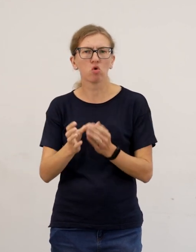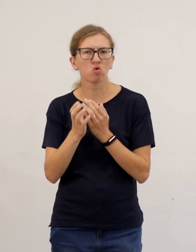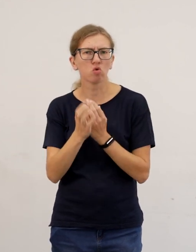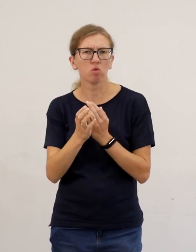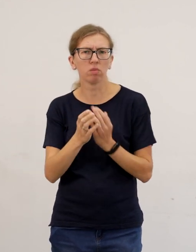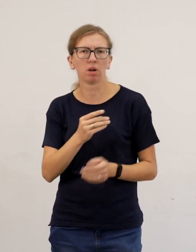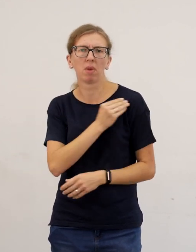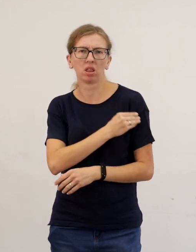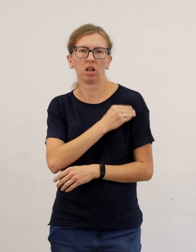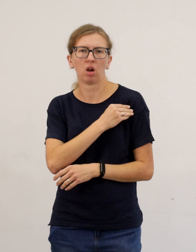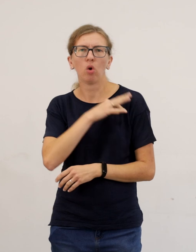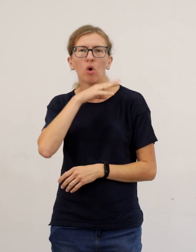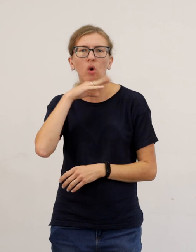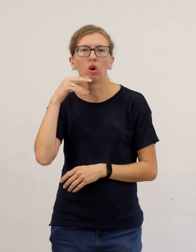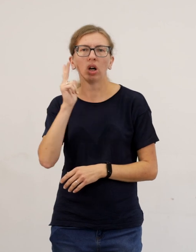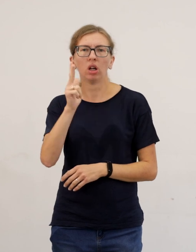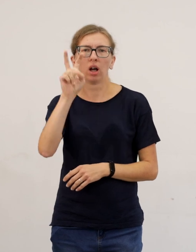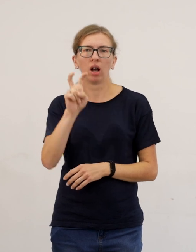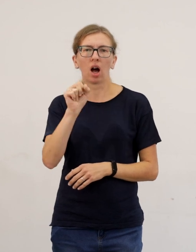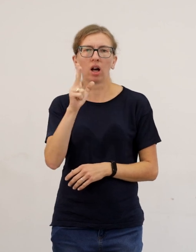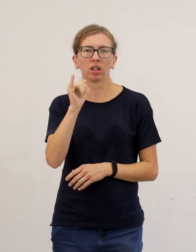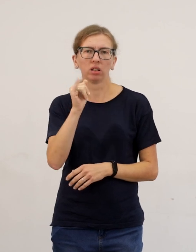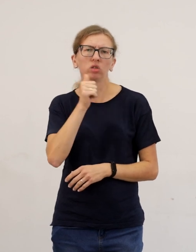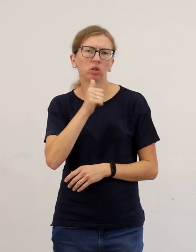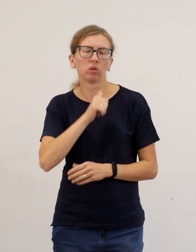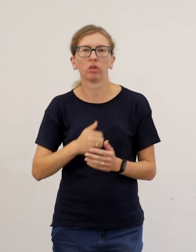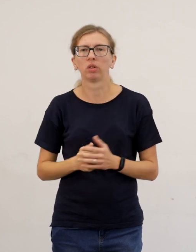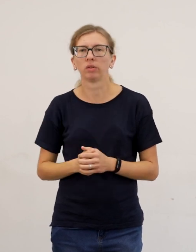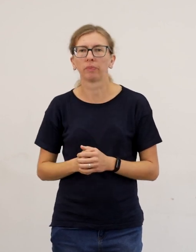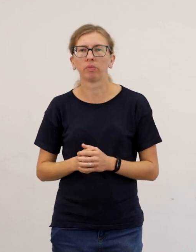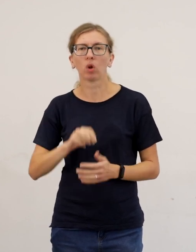Mundur jest podstawowym przedmiotem codziennego użytku w wojsku.